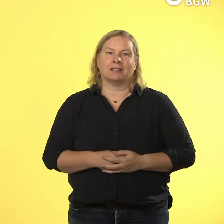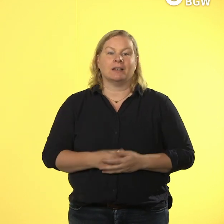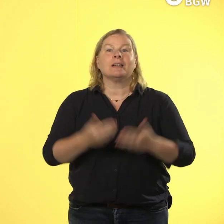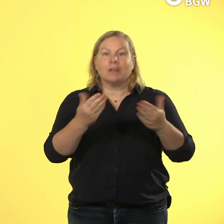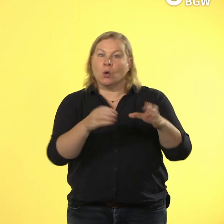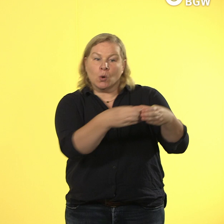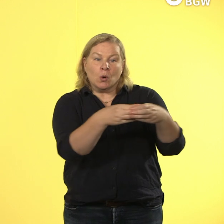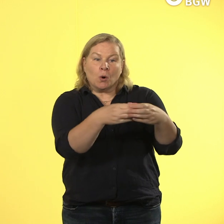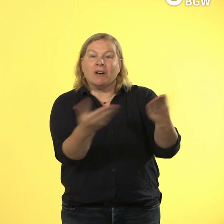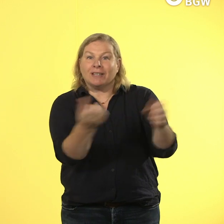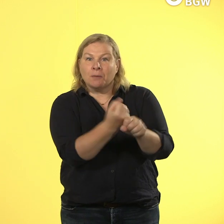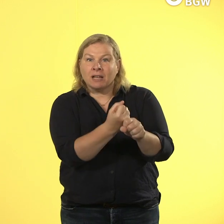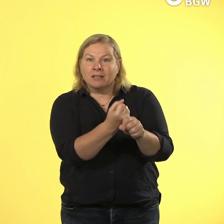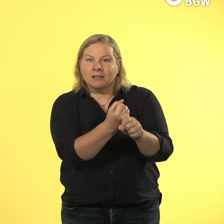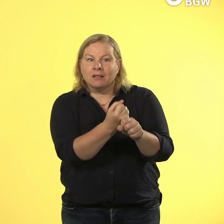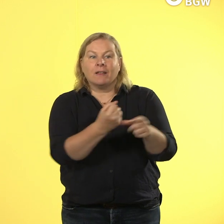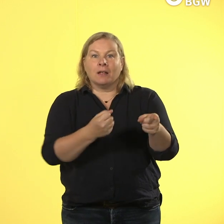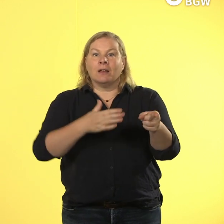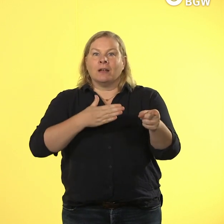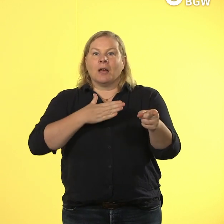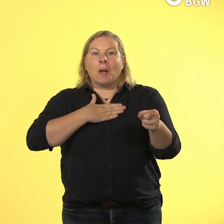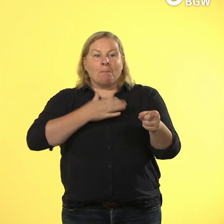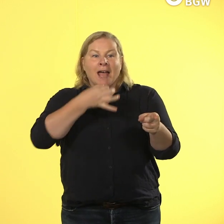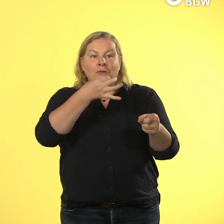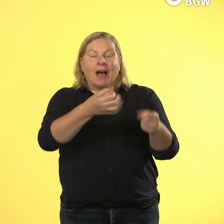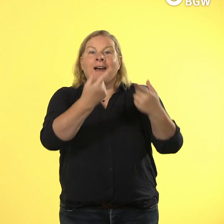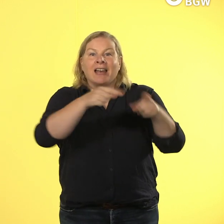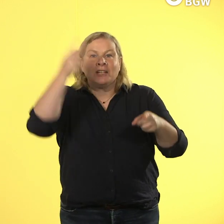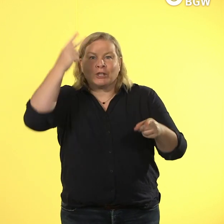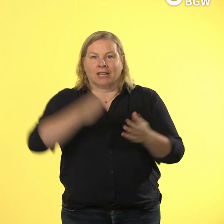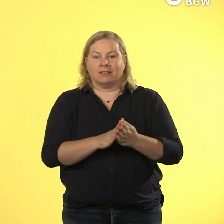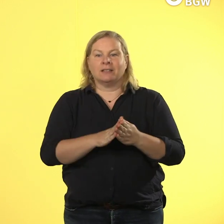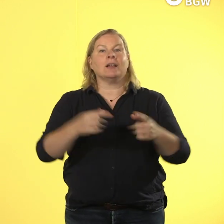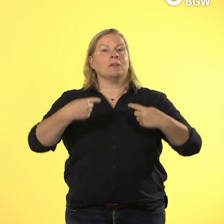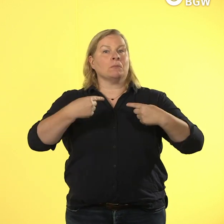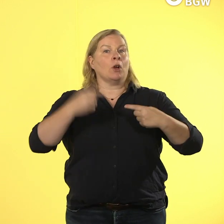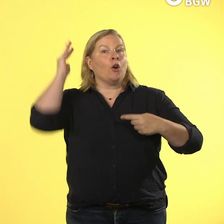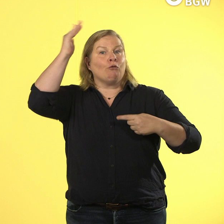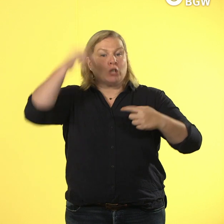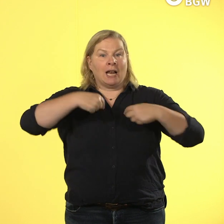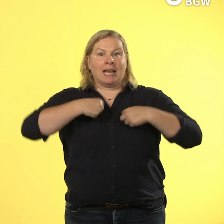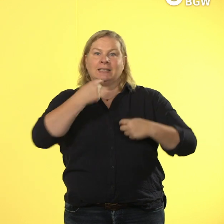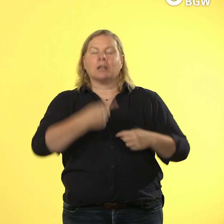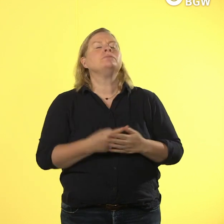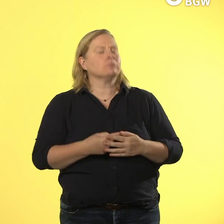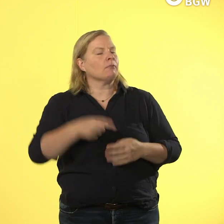"Friedemann Schulz von Thuns Klassiker, das Kommunikationquadrat, ist völlig überbewertet und zu Recht so bekannt.